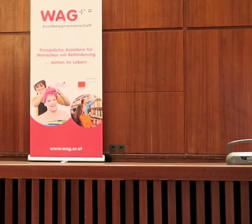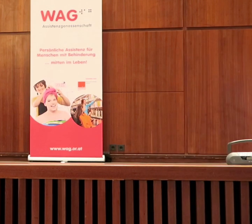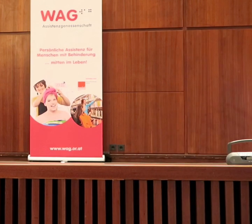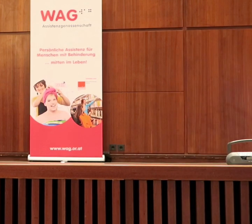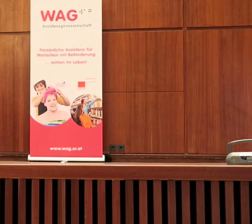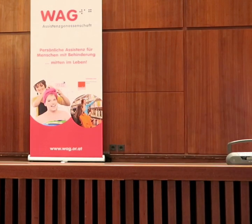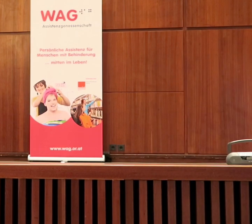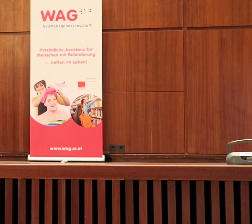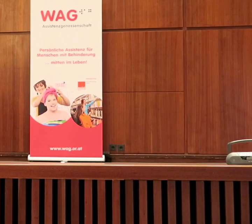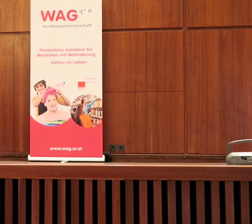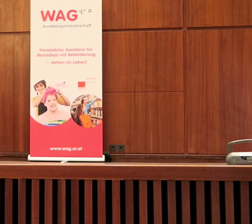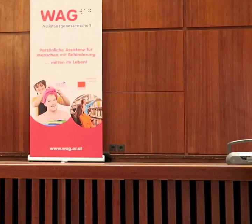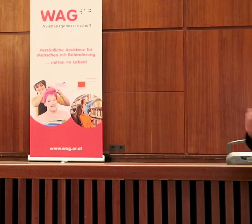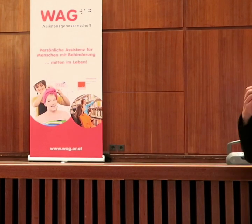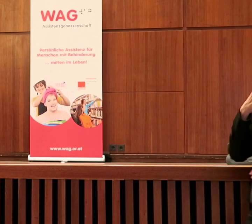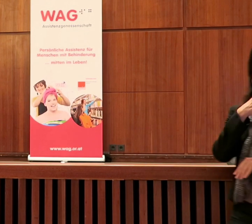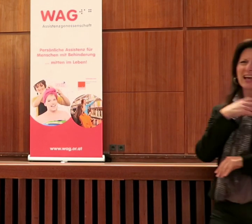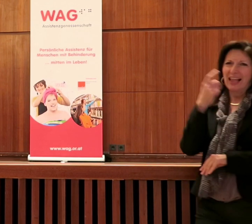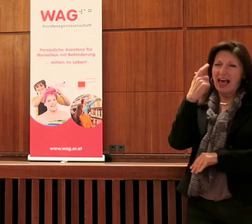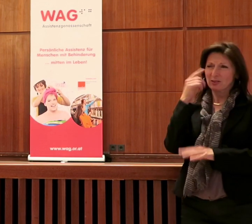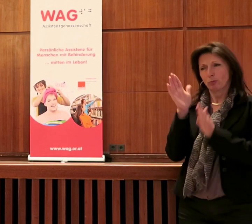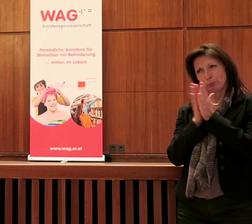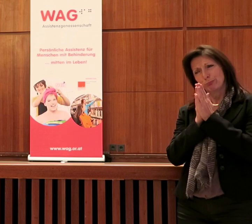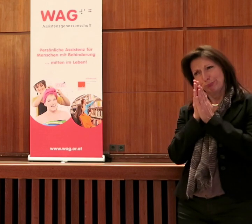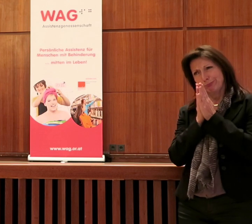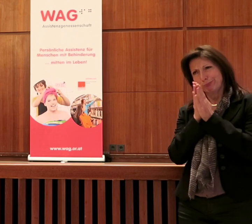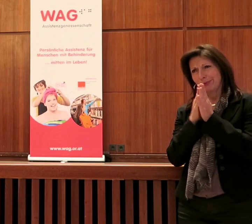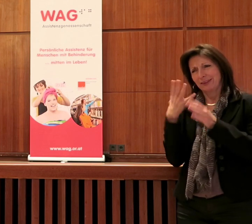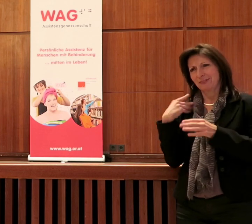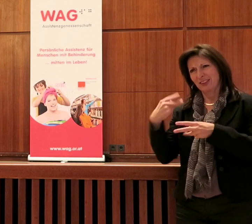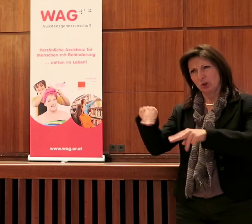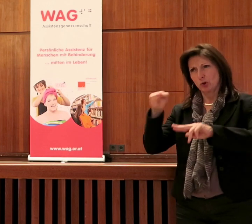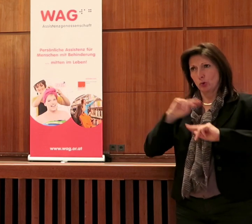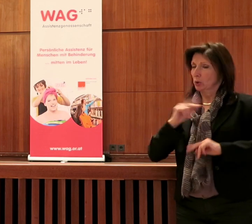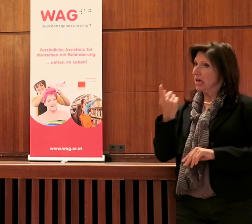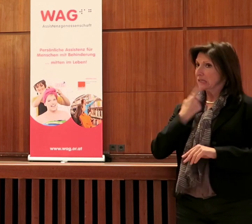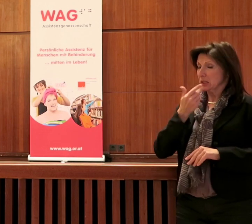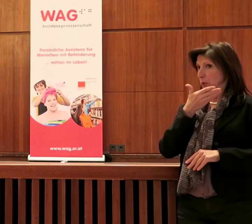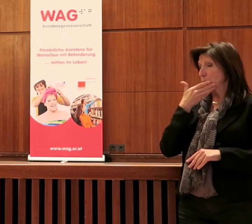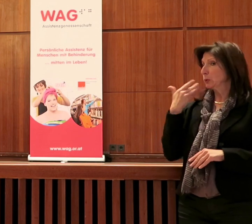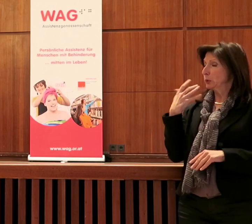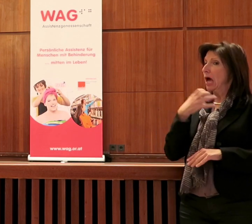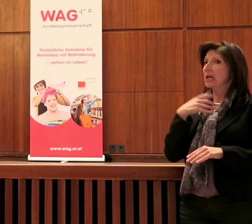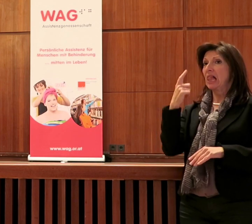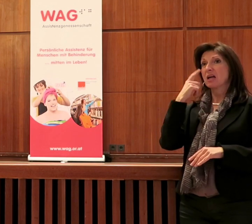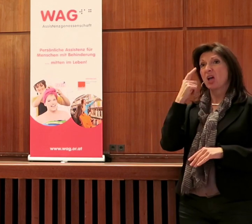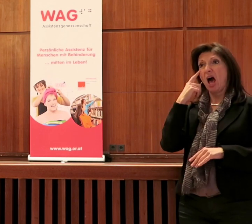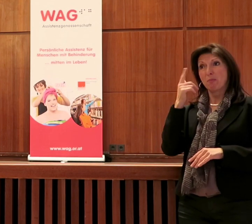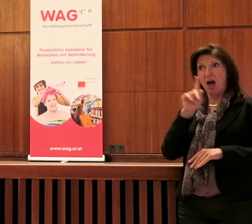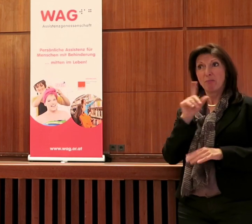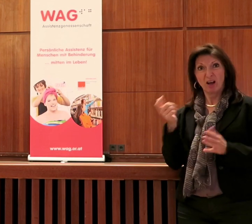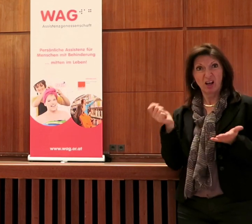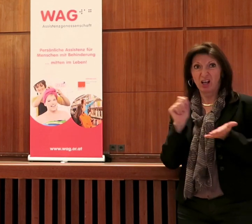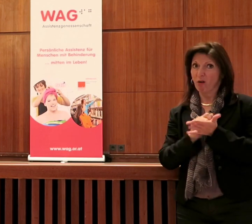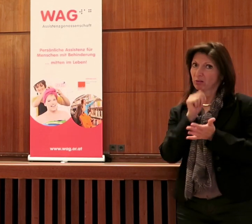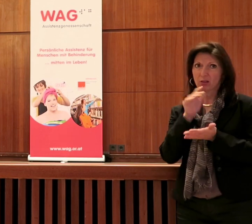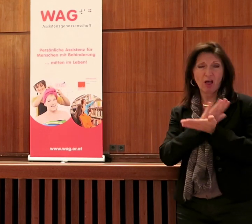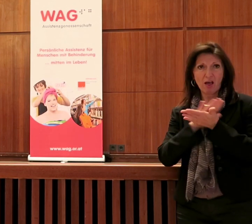Also ich bin kein Glasaugenträger. Und so Glasaugen kriegt man doch relativ schwer. Man muss teilweise wissen,